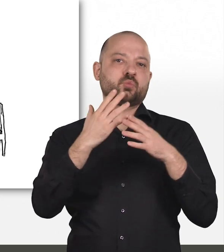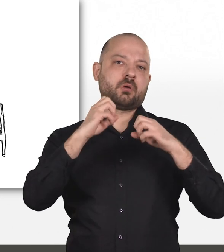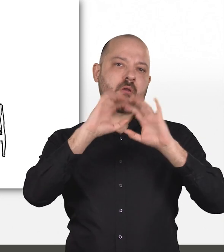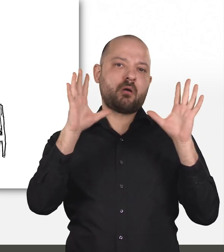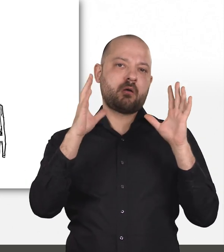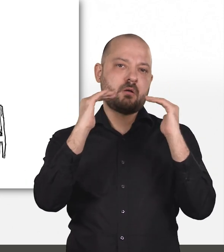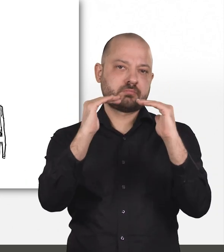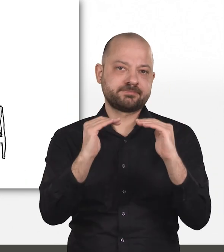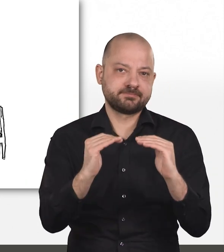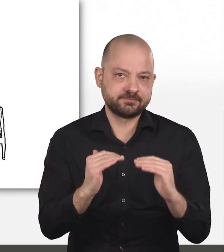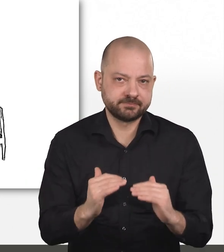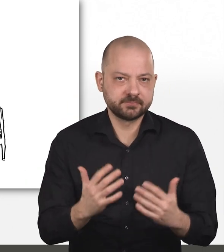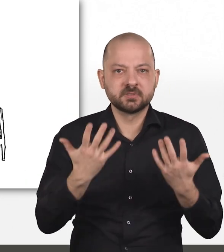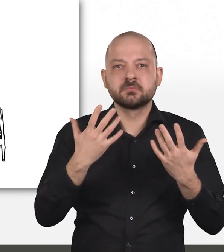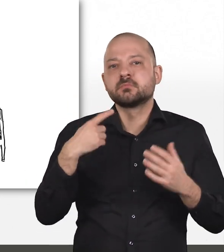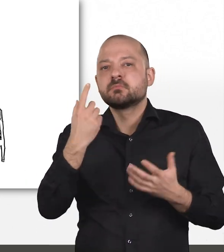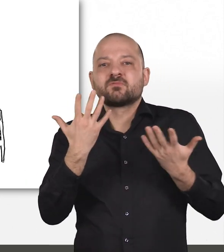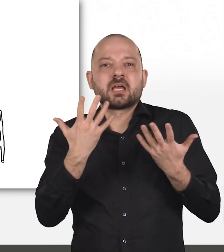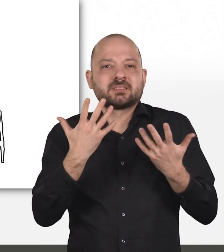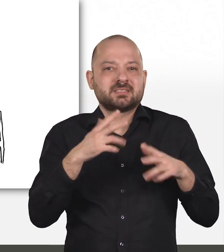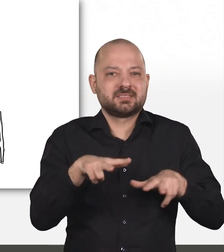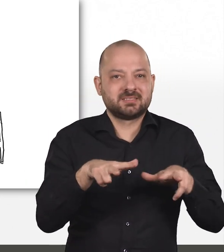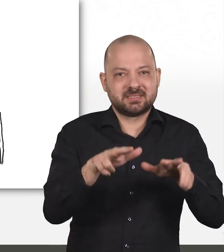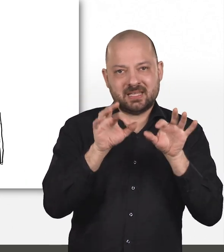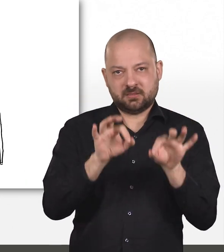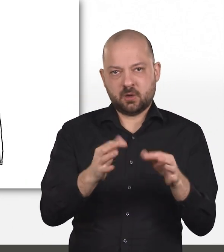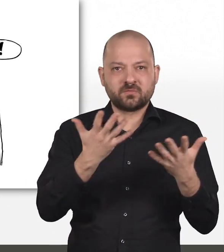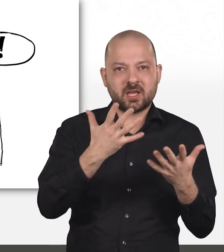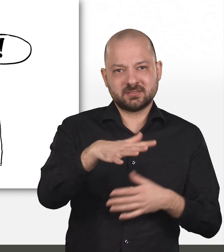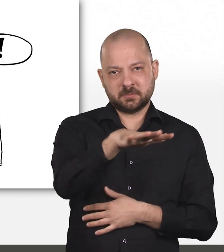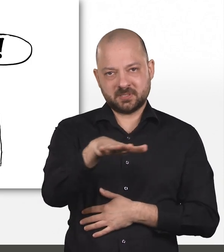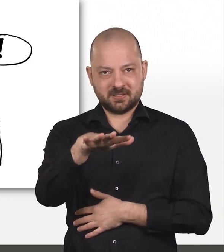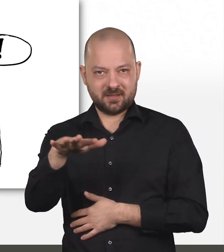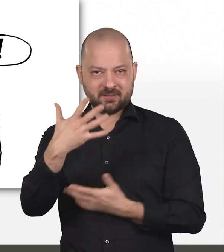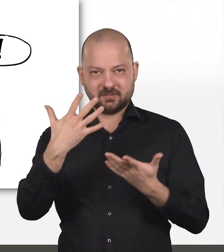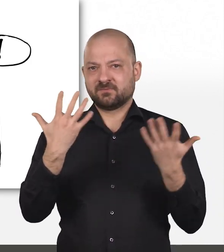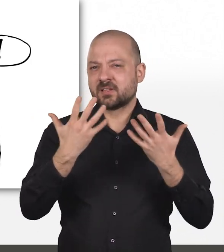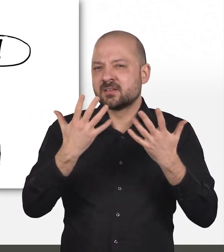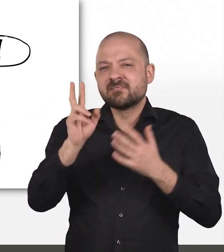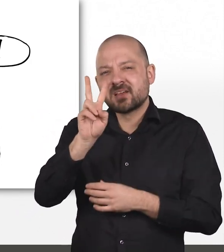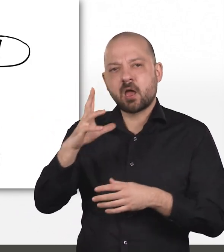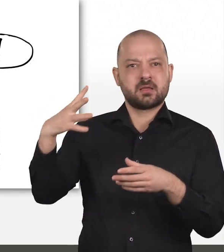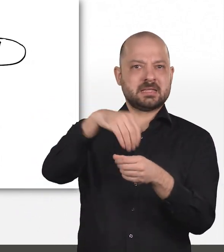Um welche Szenarien müssen wir uns gemeinsam kümmern? Wer muss in die Planungen mit einbezogen werden?